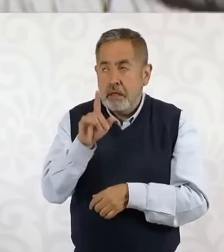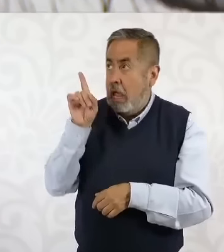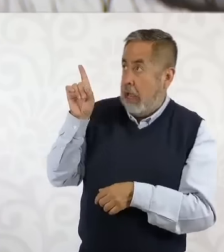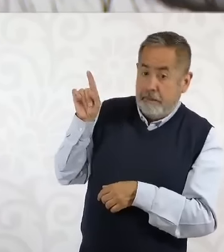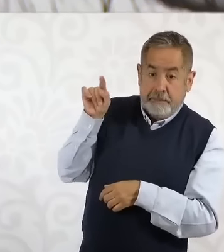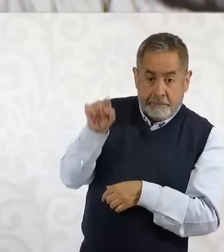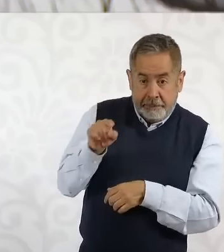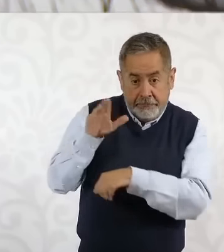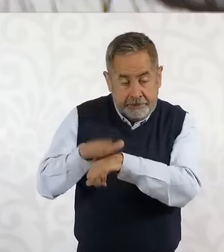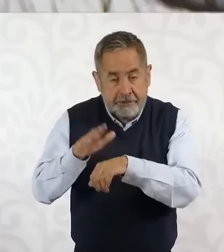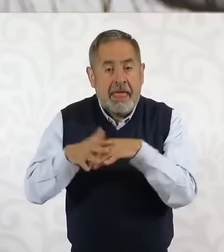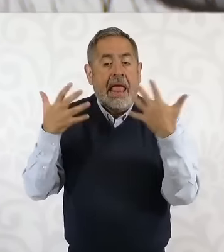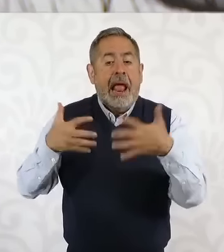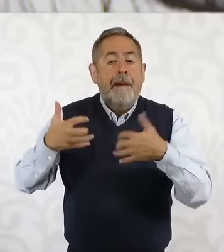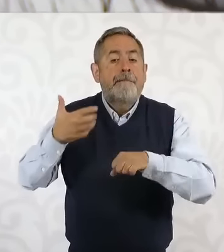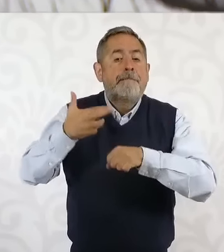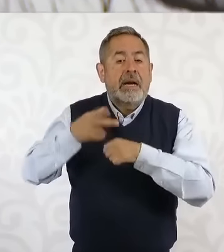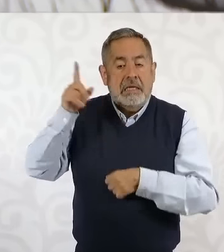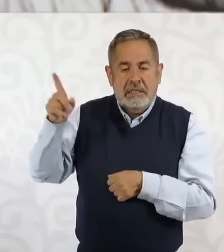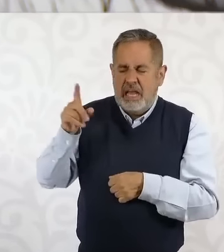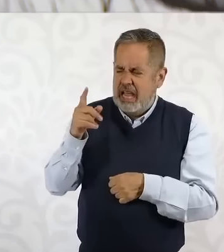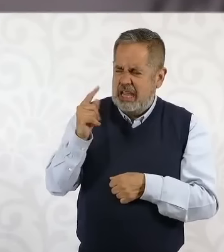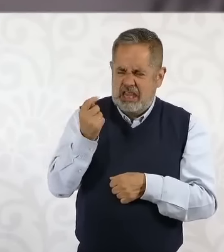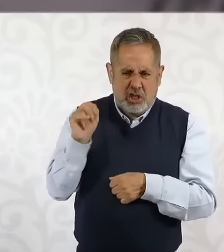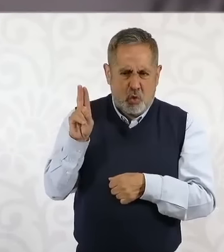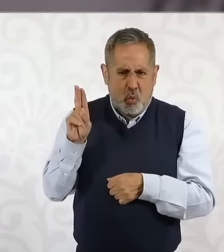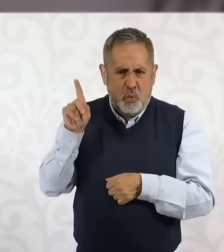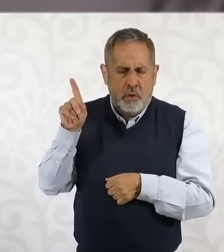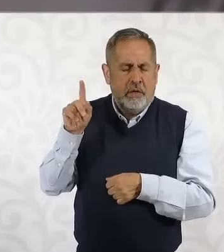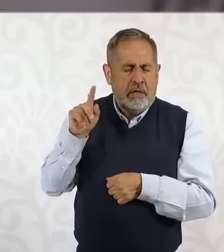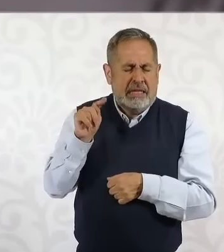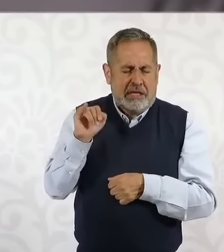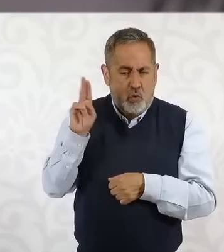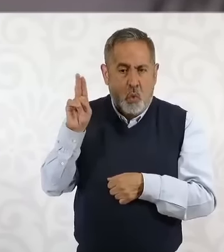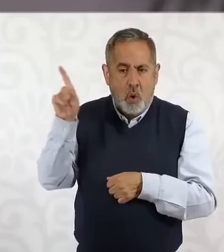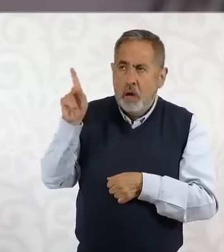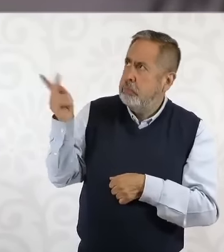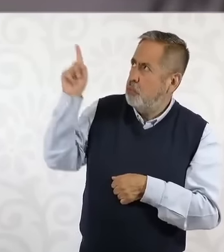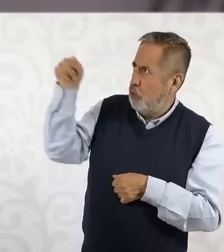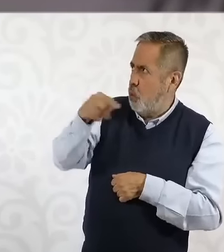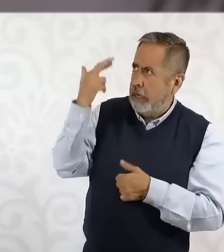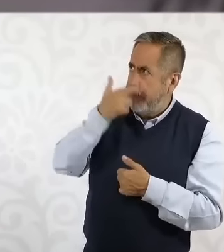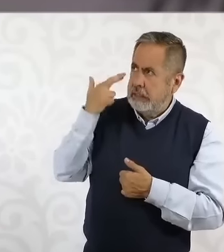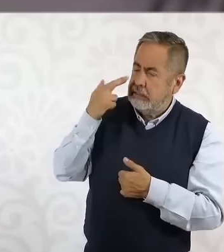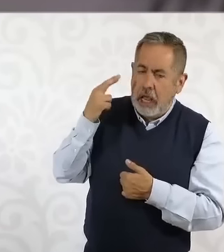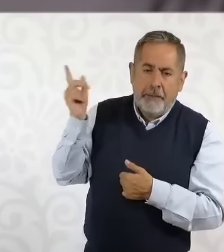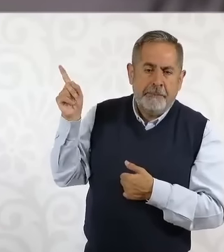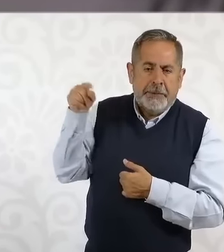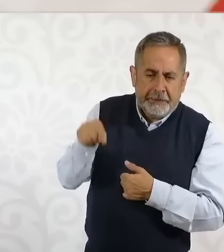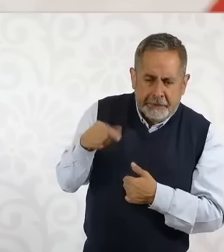de la empresa Tube, de la empresa consultora Tube, que fue consultada para poder eh llevar